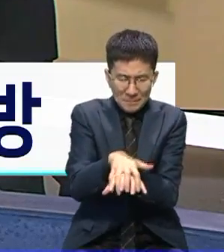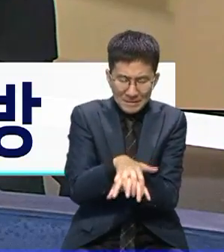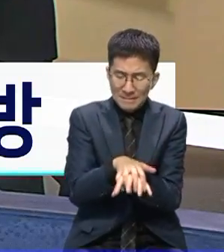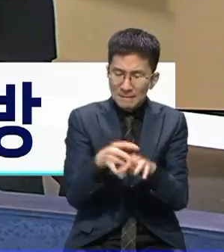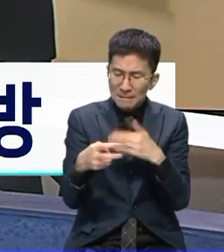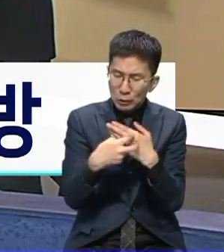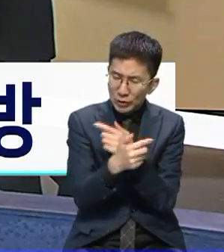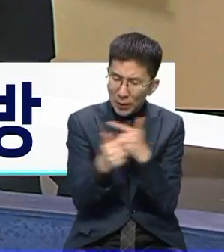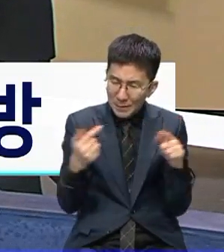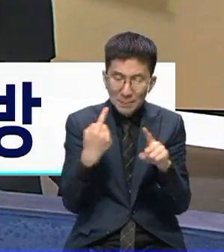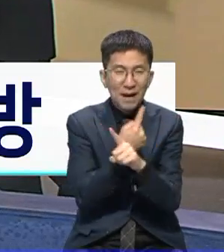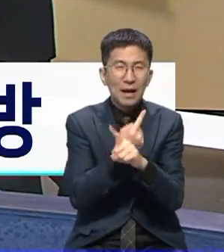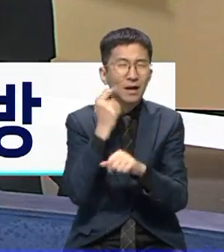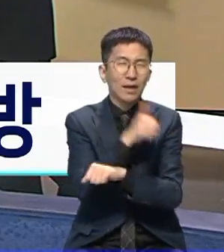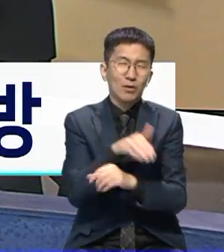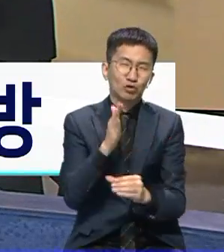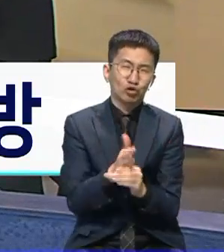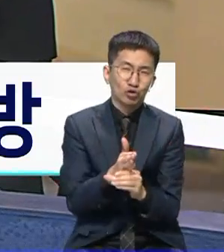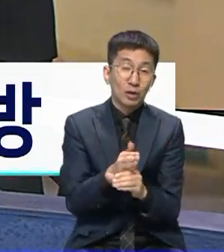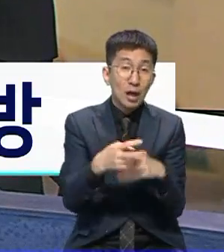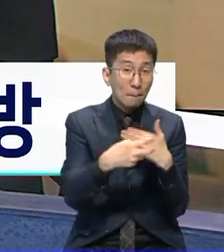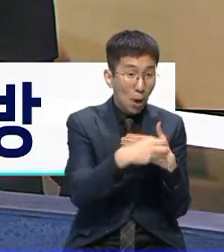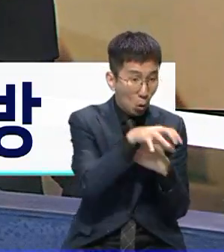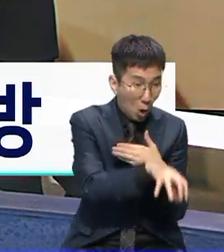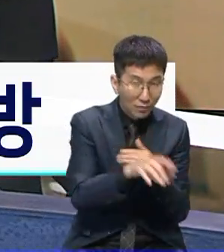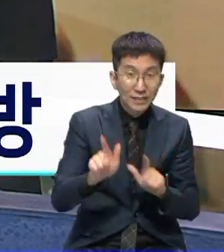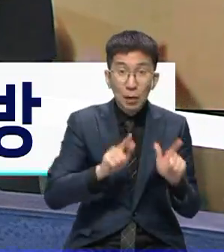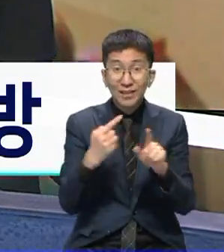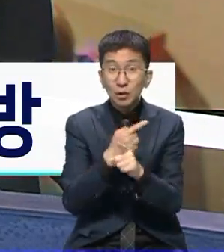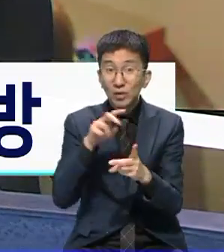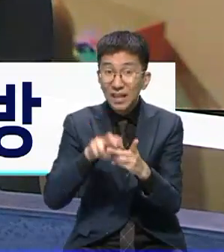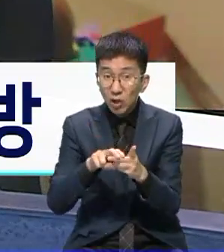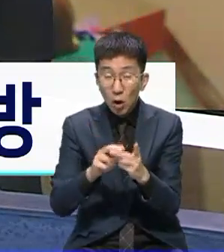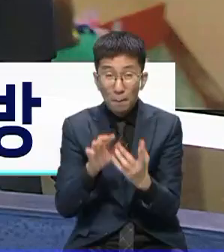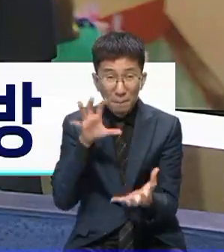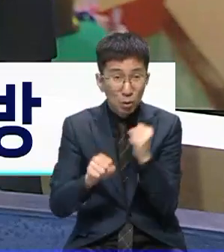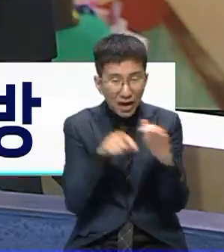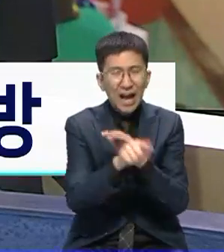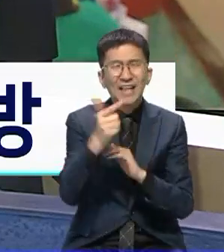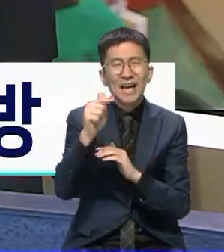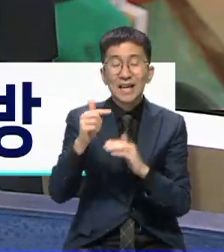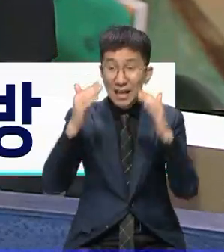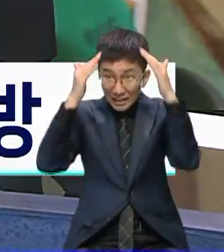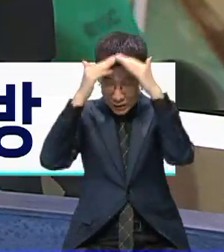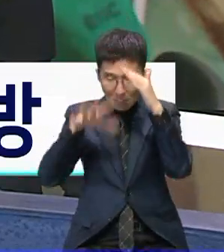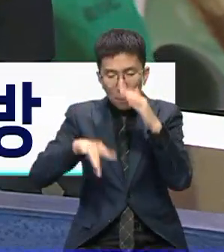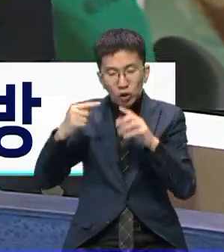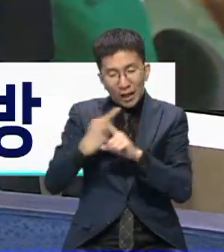보완하기로 했습니다. 앞으로 확진자는 병원이나 생활치료센터에 가는 게 아니라 재택 치료를 원칙으로 하기로 했습니다.